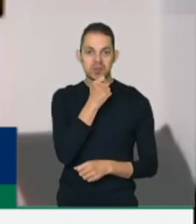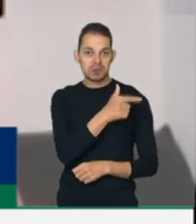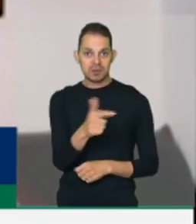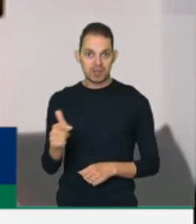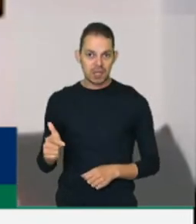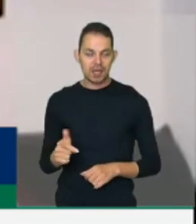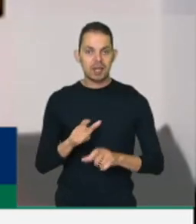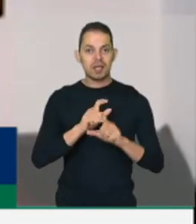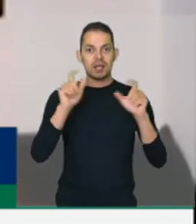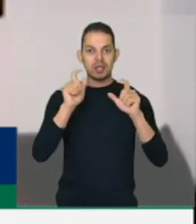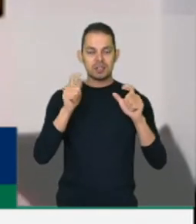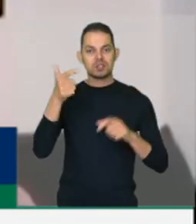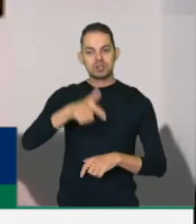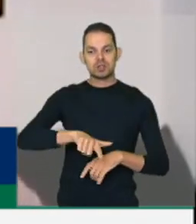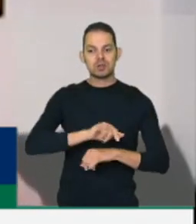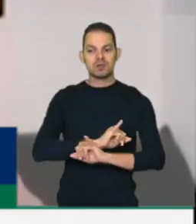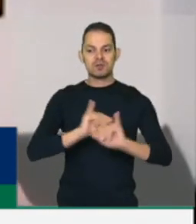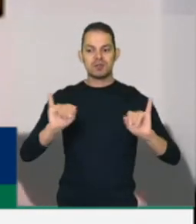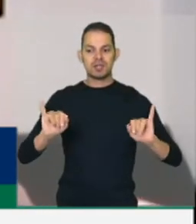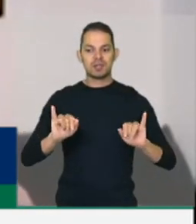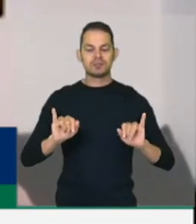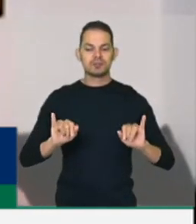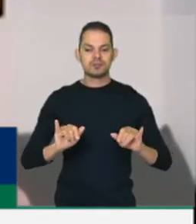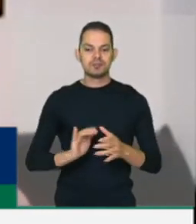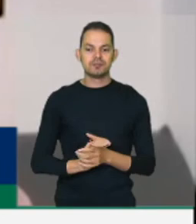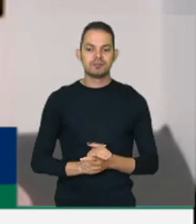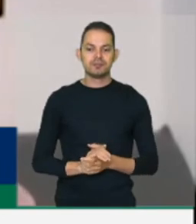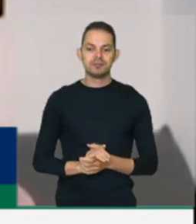AGORA E QUE EU, REPITO, QUER DIZER COM ESSA IRONIA DO SENHOR WIZARD, NA MATÉRIA, ELE DIZ: TEREMOS DE TUDO AQUI